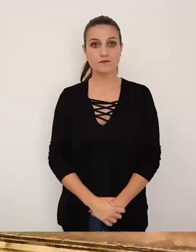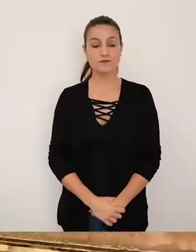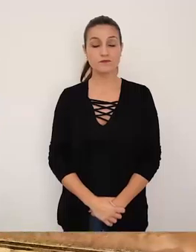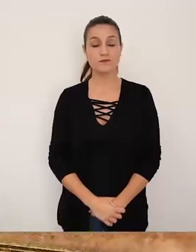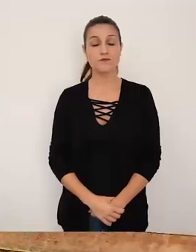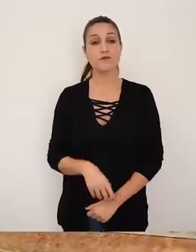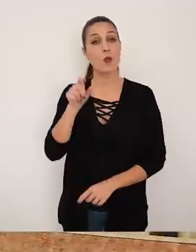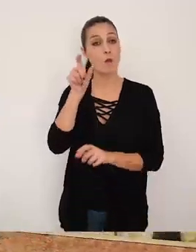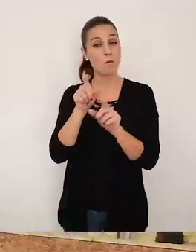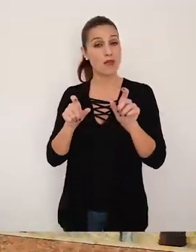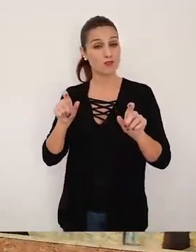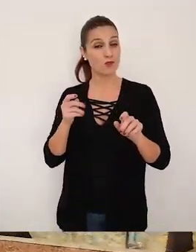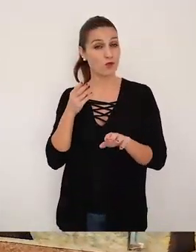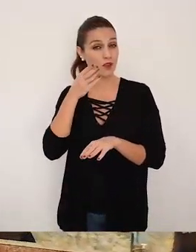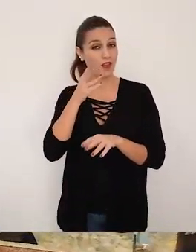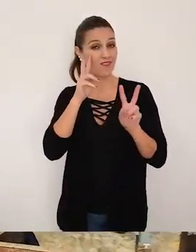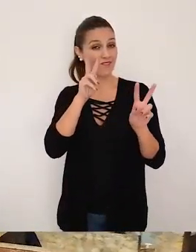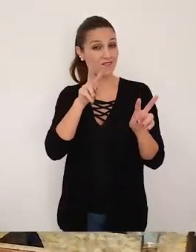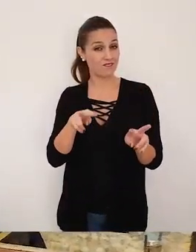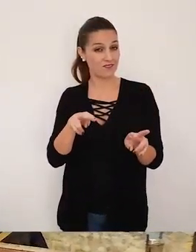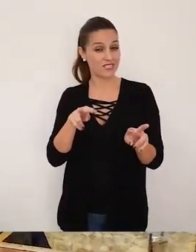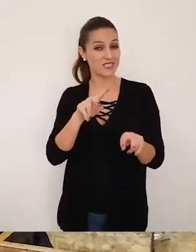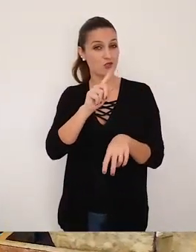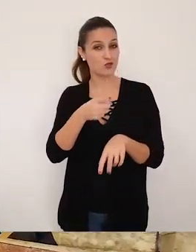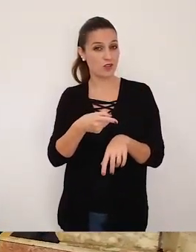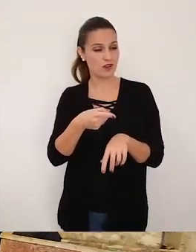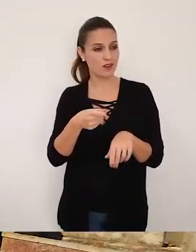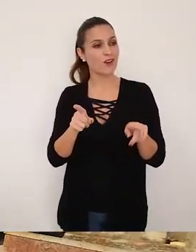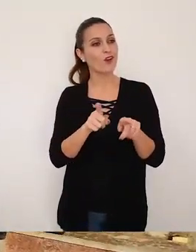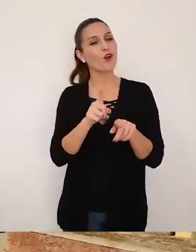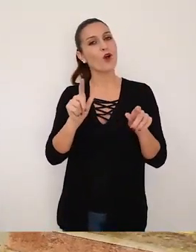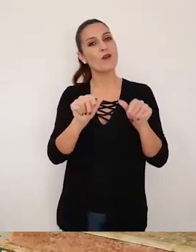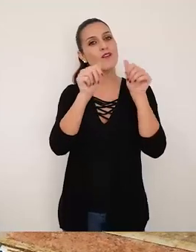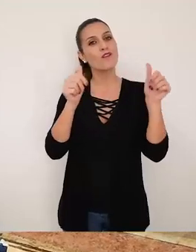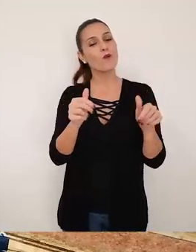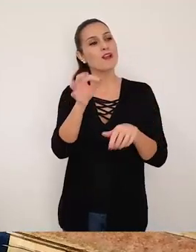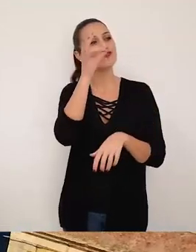Visitare Giurdignano è come passeggiare nei giardini della memoria millenaria del Salento,